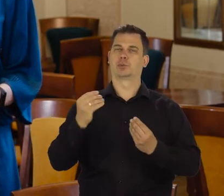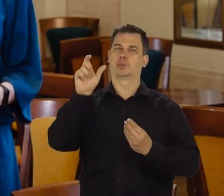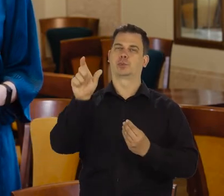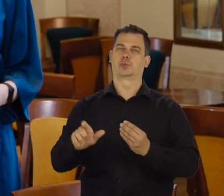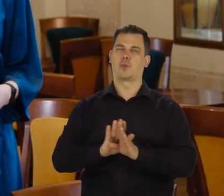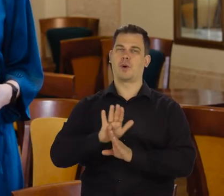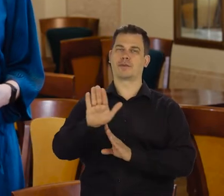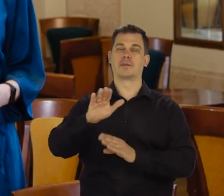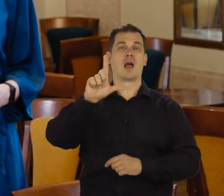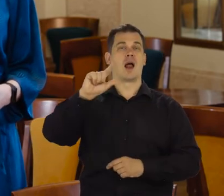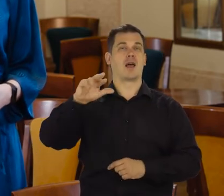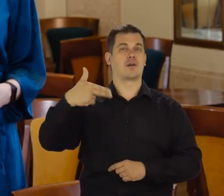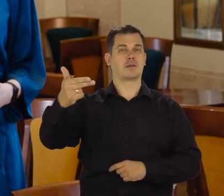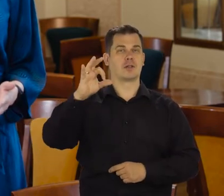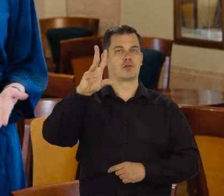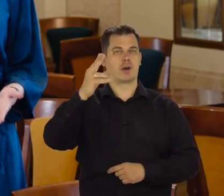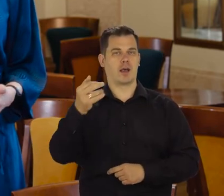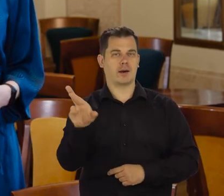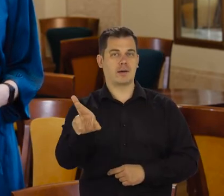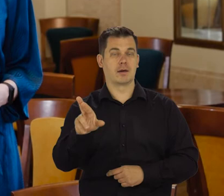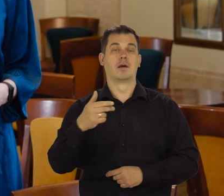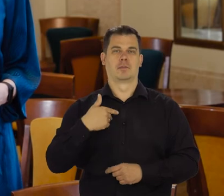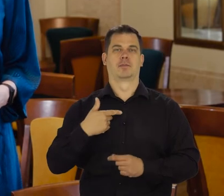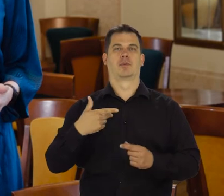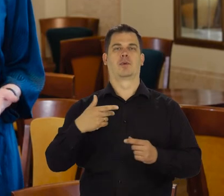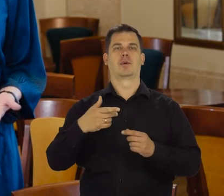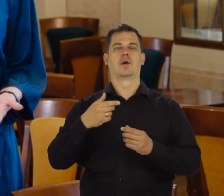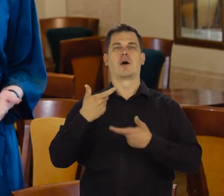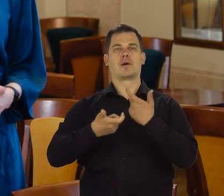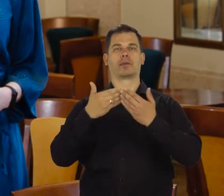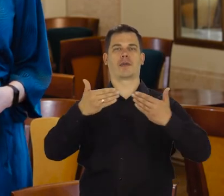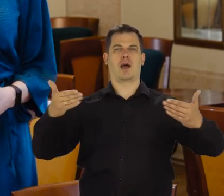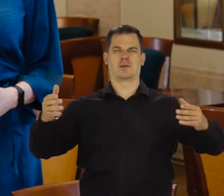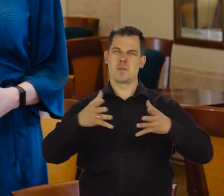wraz z Leonem Schillerem współtworzył w Polsce Teatr Monumentalny,